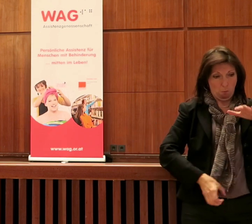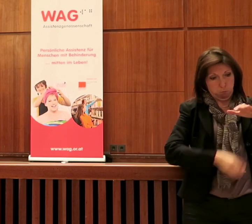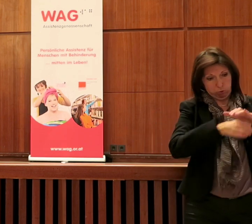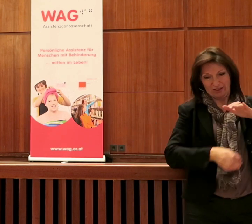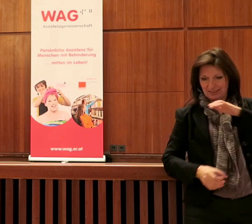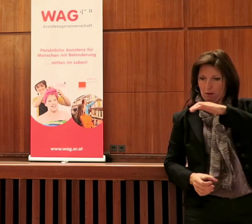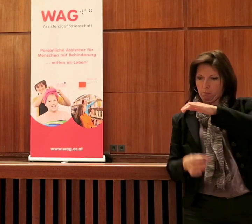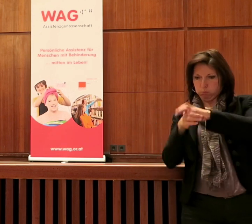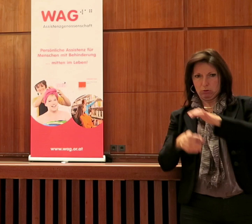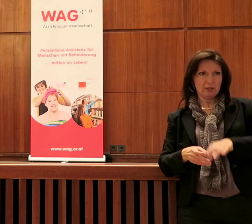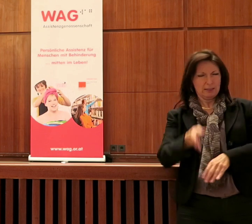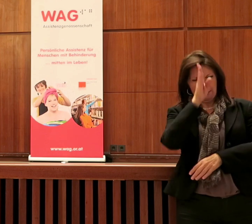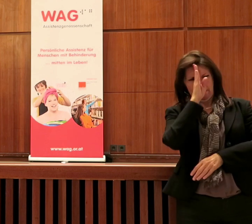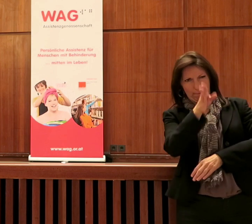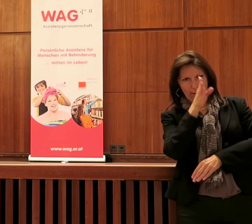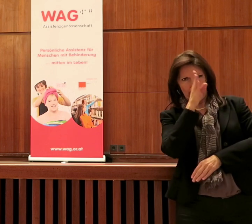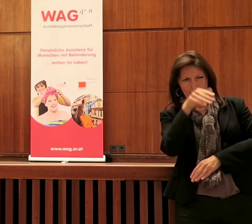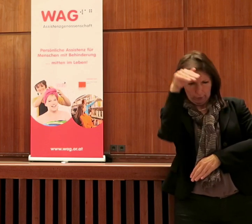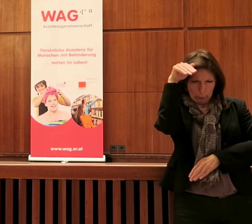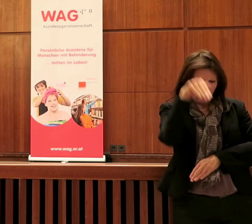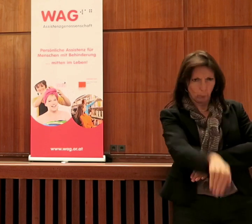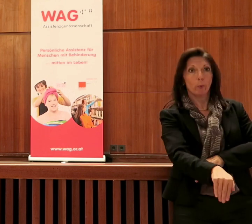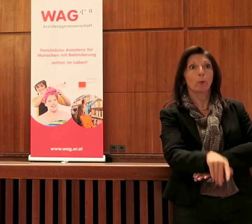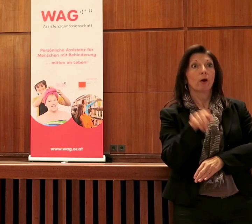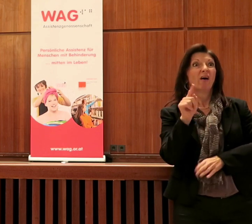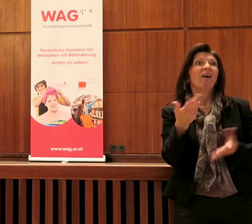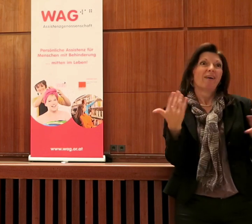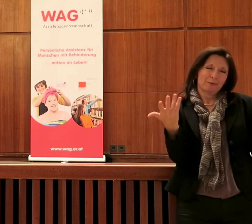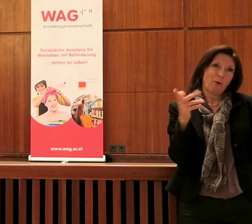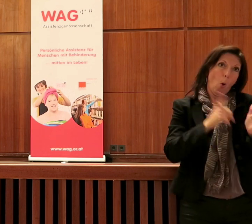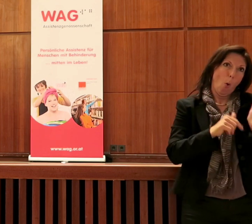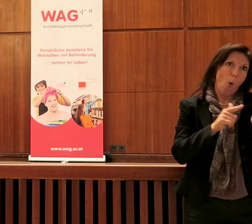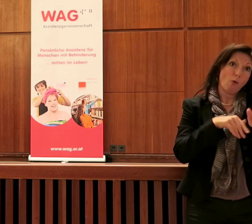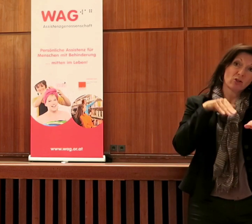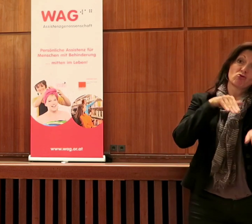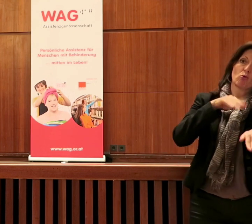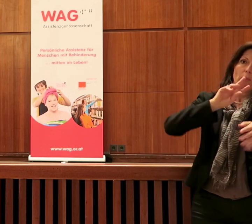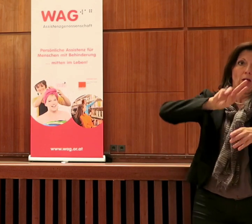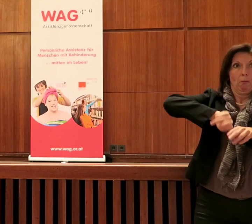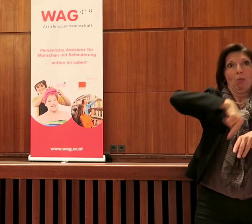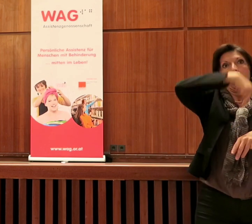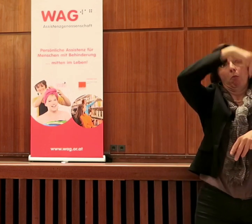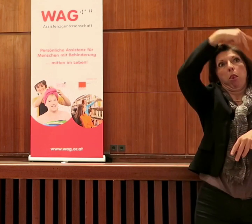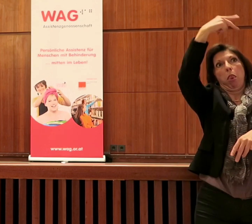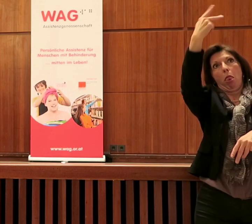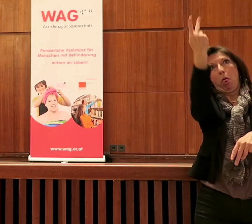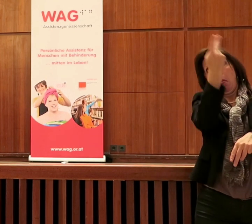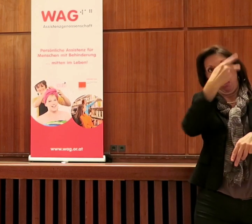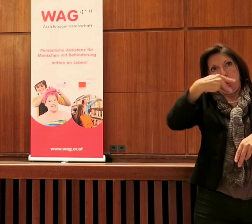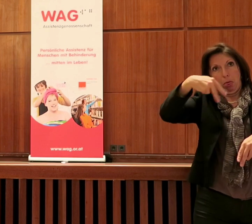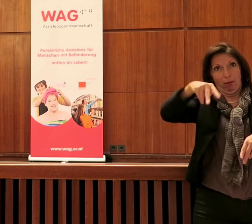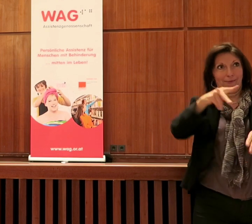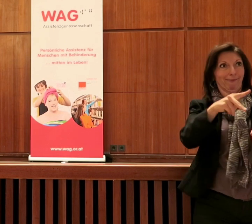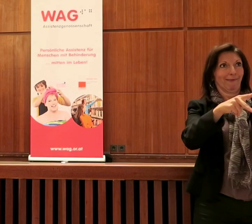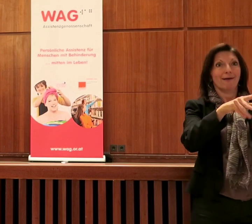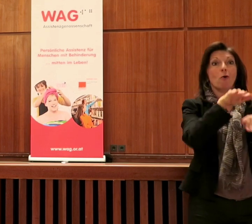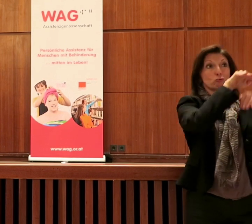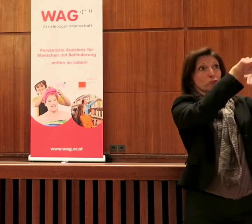Und wie es manchmal so ist beim Snowboarden, ihm hat es geschmissen. Und das Snowboard ist alleine mit den Unterschenkelprothesen weitergefahren.